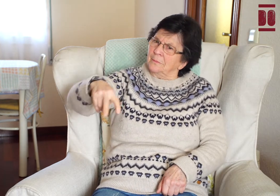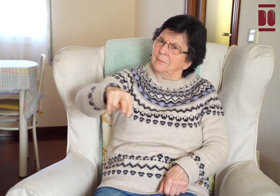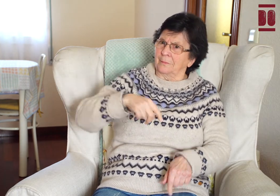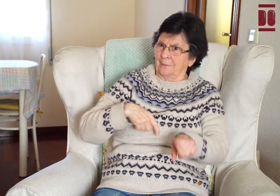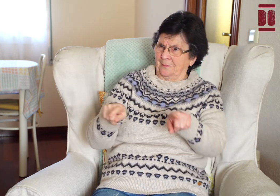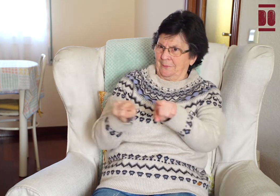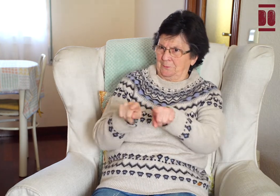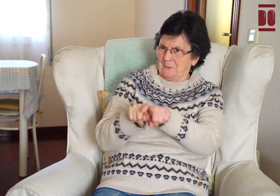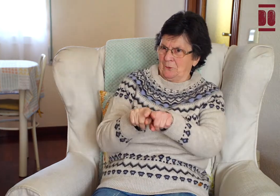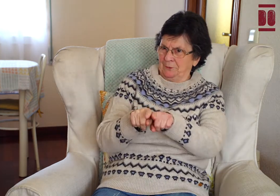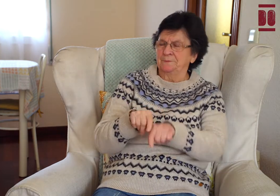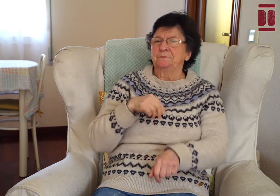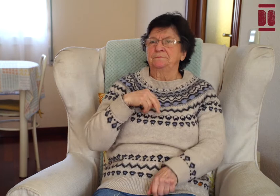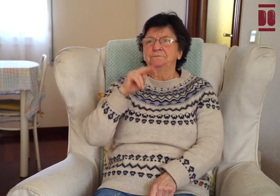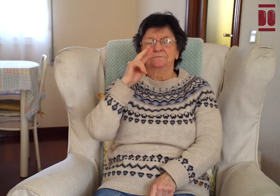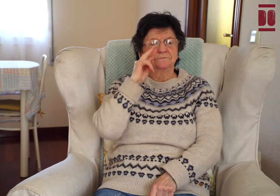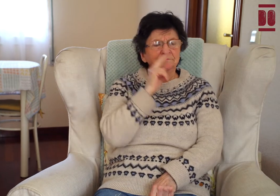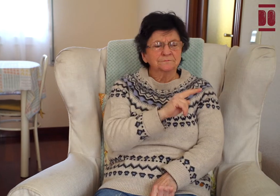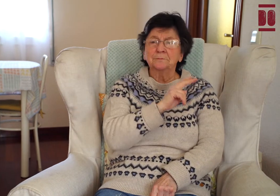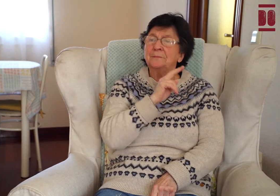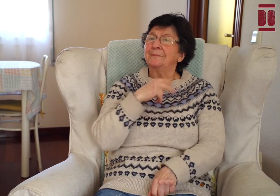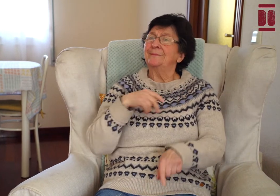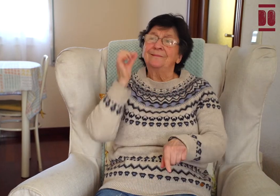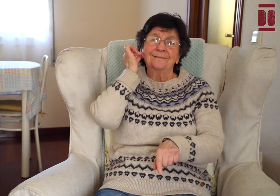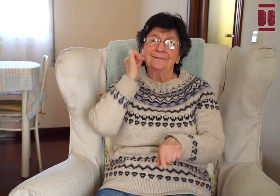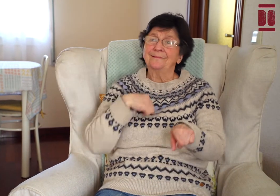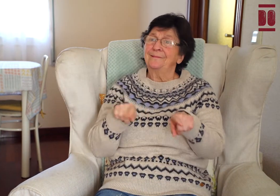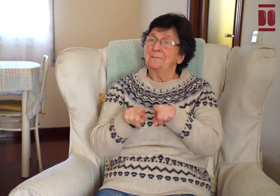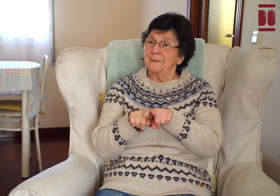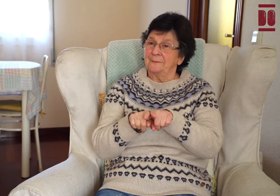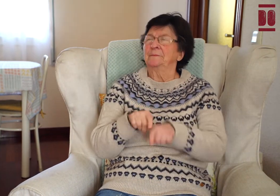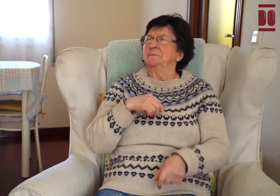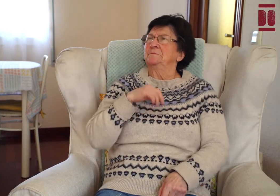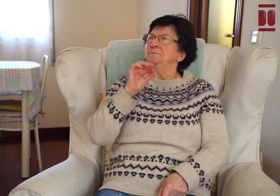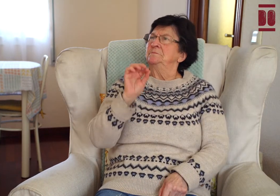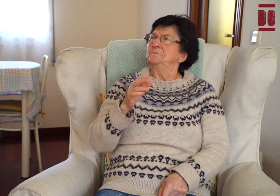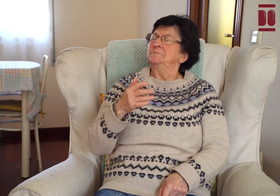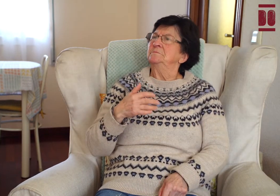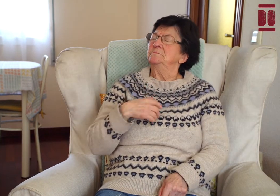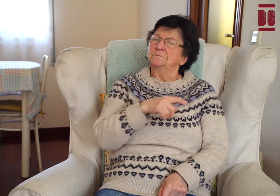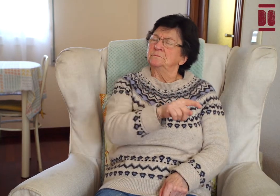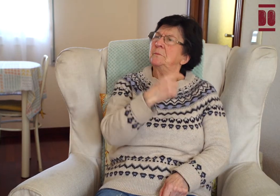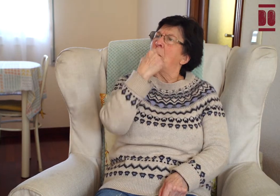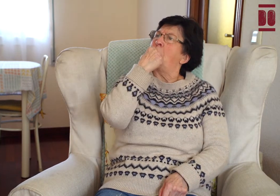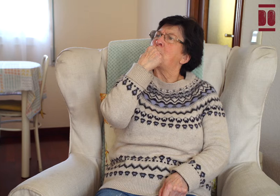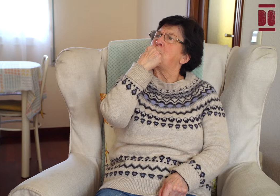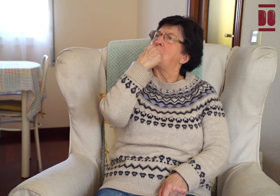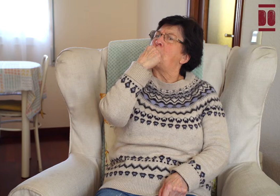de andar. Y a mi hermana, la veía chupándose el dedo, y preguntaba por ella haciendo ese signo.